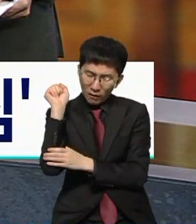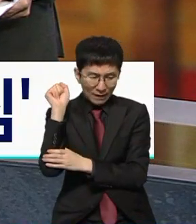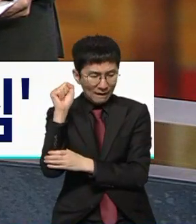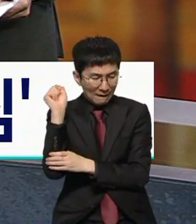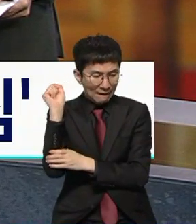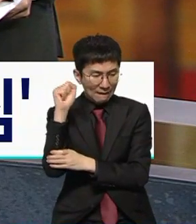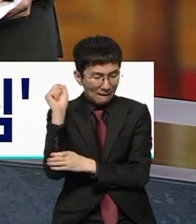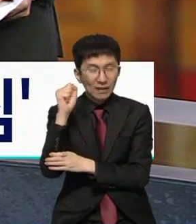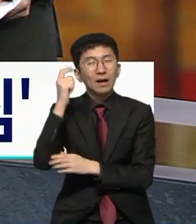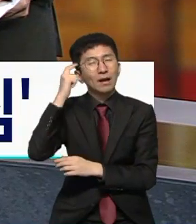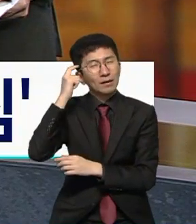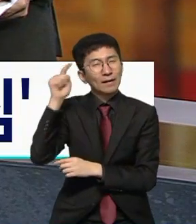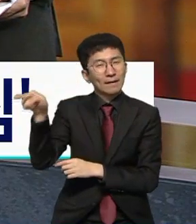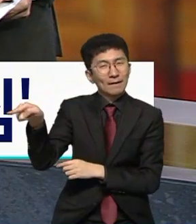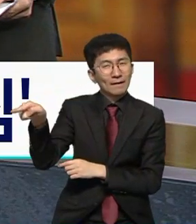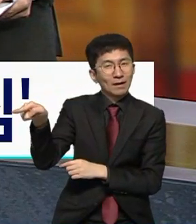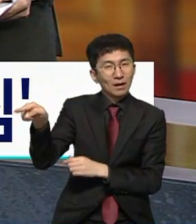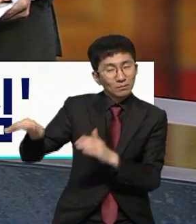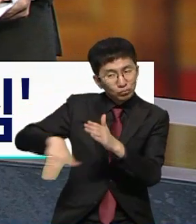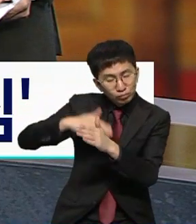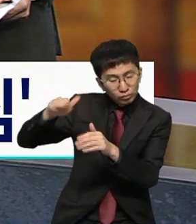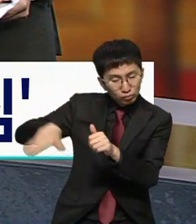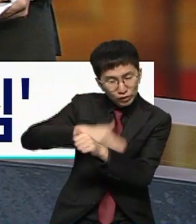받아들일지 청와대 내부 분위기를 권란 기자가 취재했습니다.